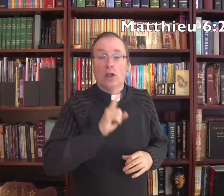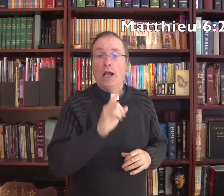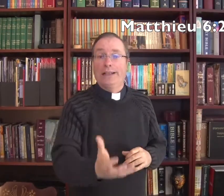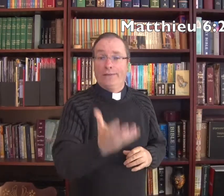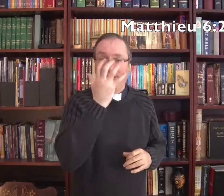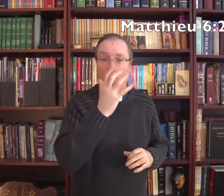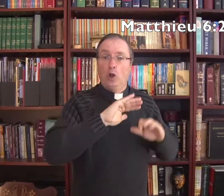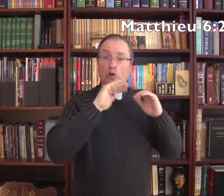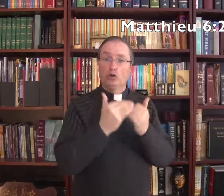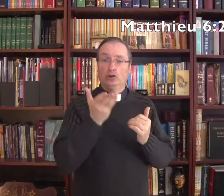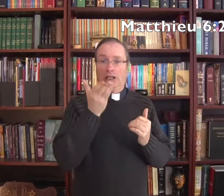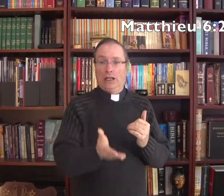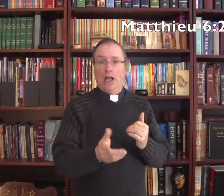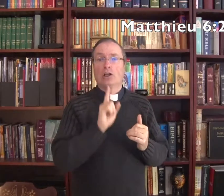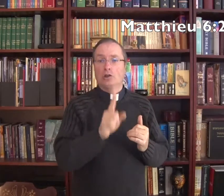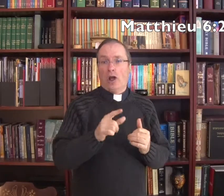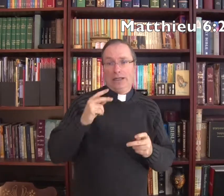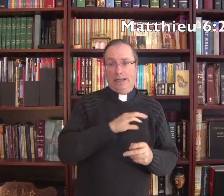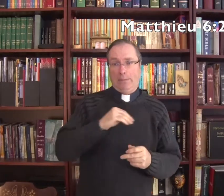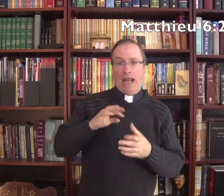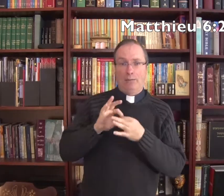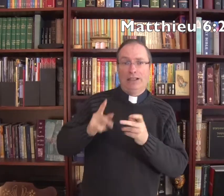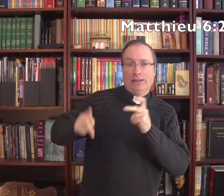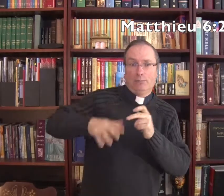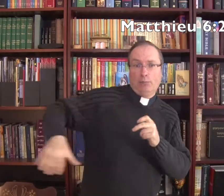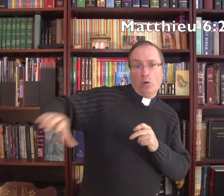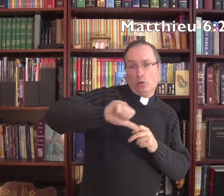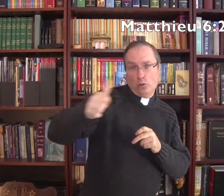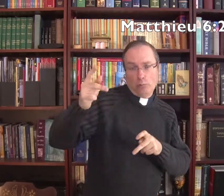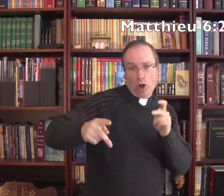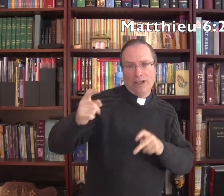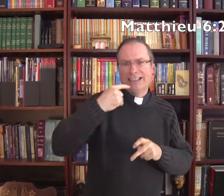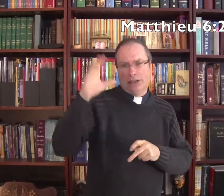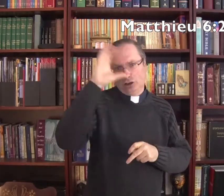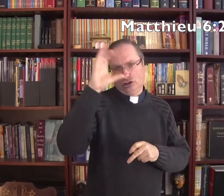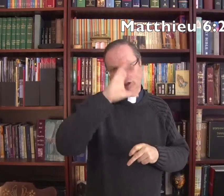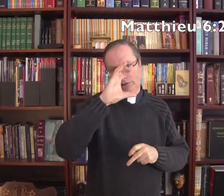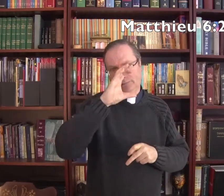En effet, tout cela, ce sont les membres des autres peuples qui le recherchent.